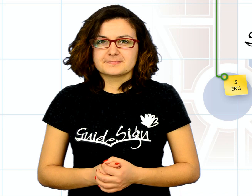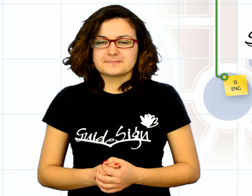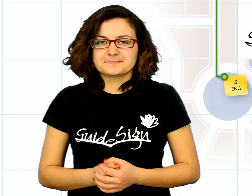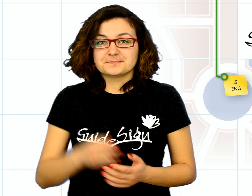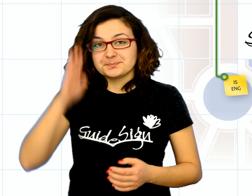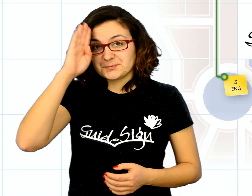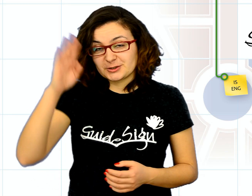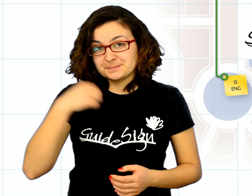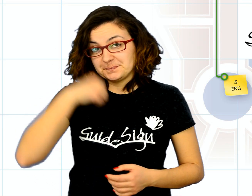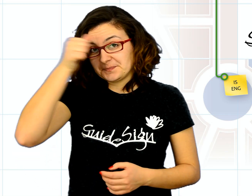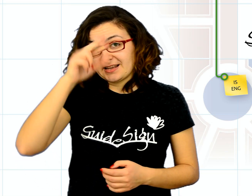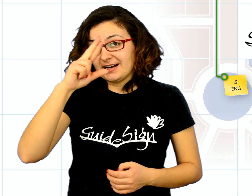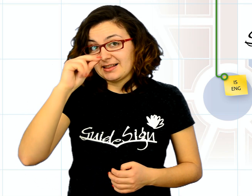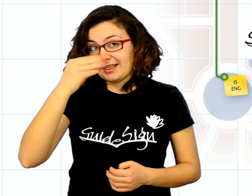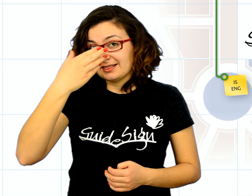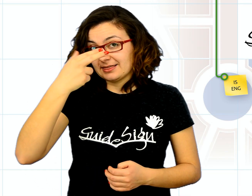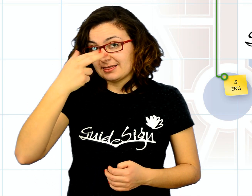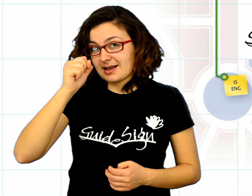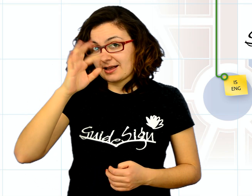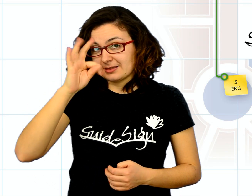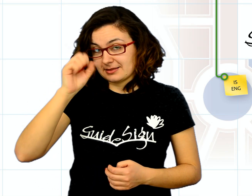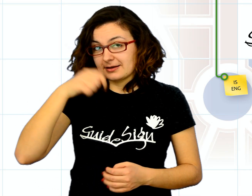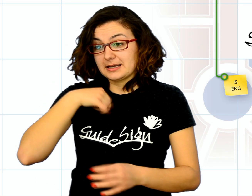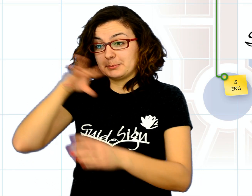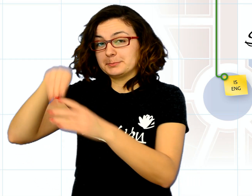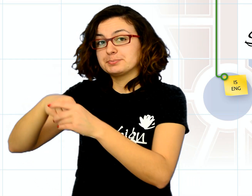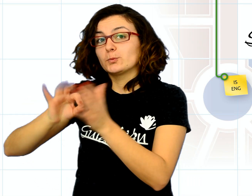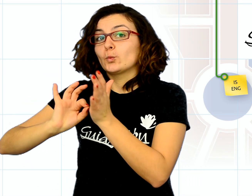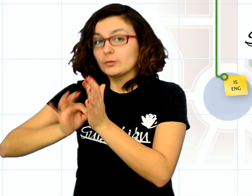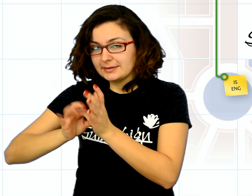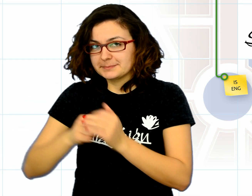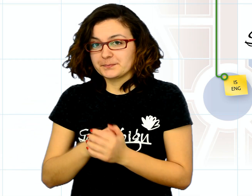Cześć, mam na imię Renata. Jestem w zespole GuideSign.